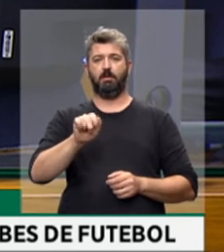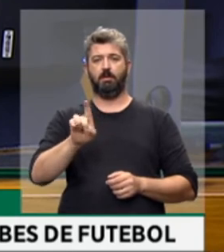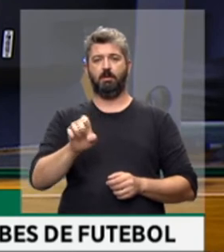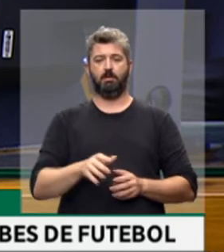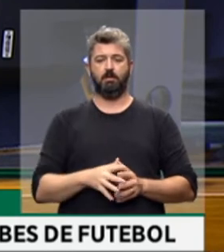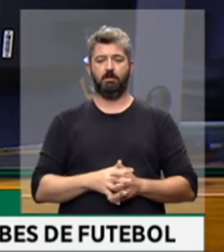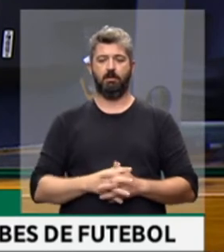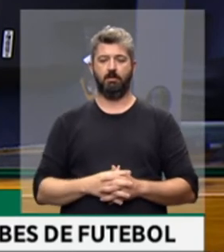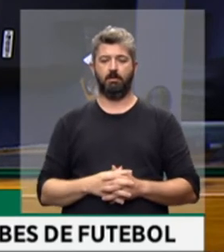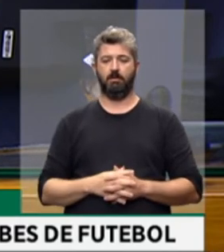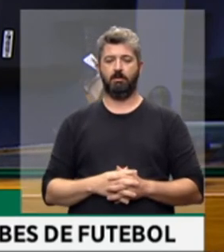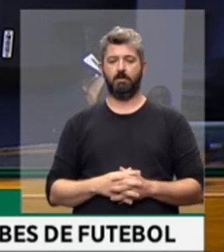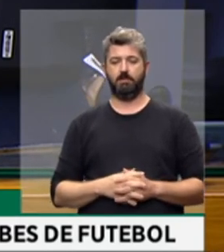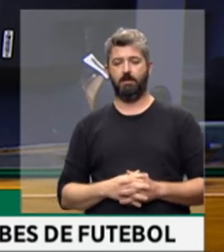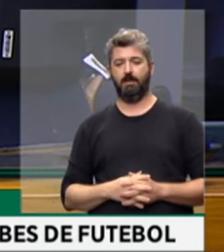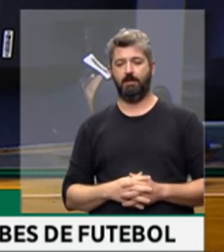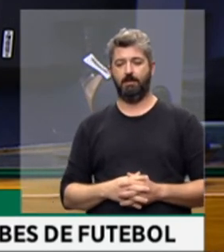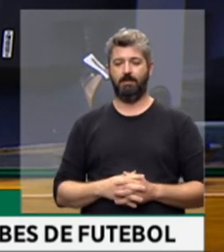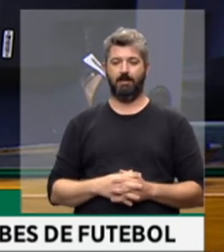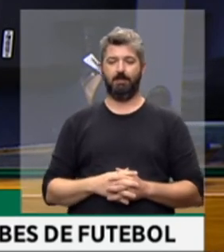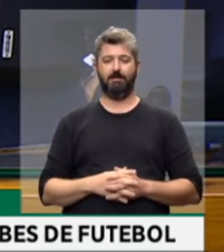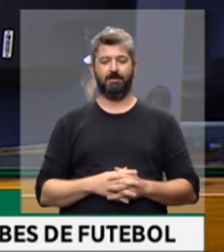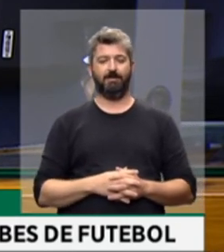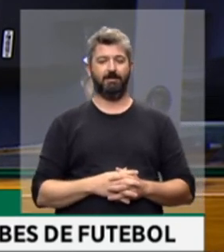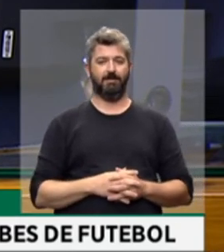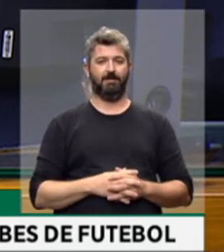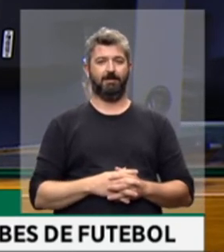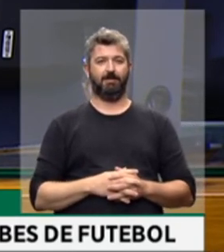ORIENTA NÃO. OBRIGADO, DEPUTADO. [PRESIDENTE]: O PL,